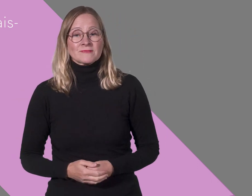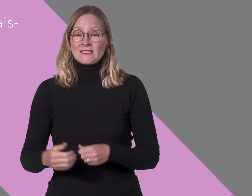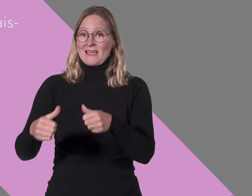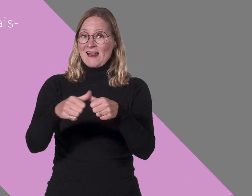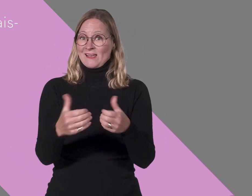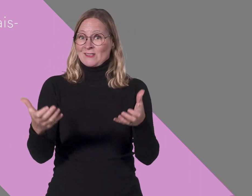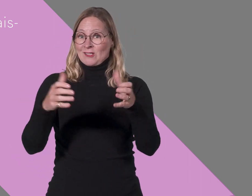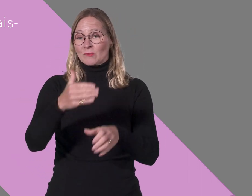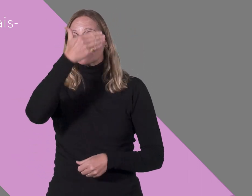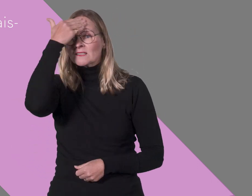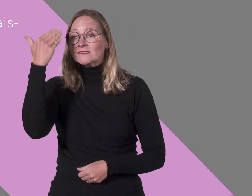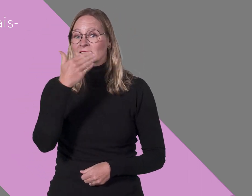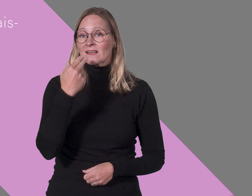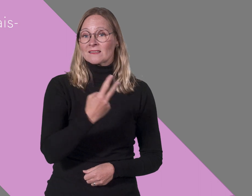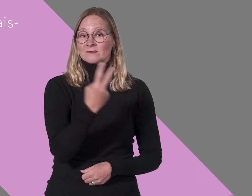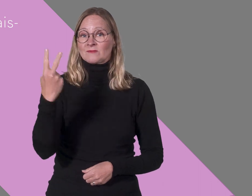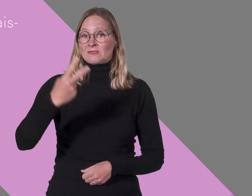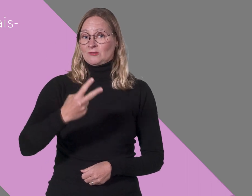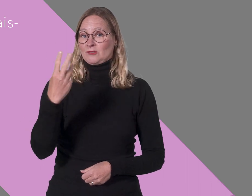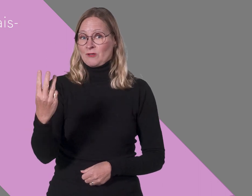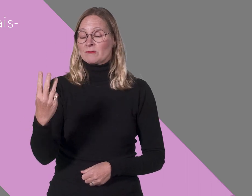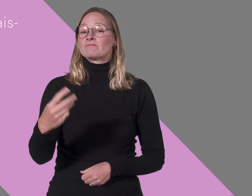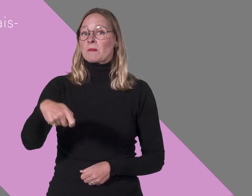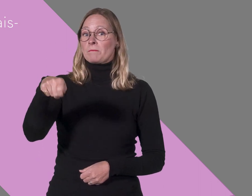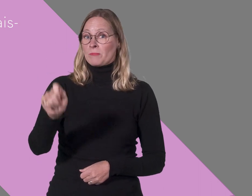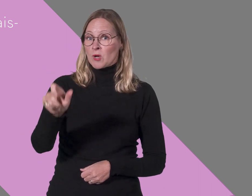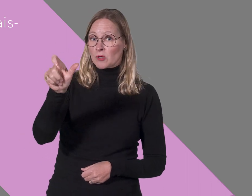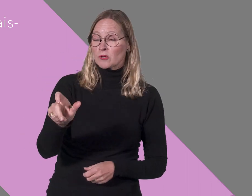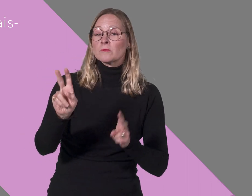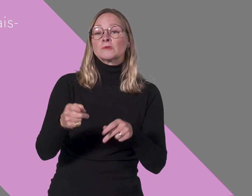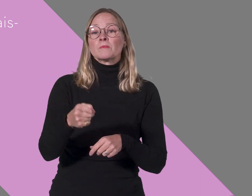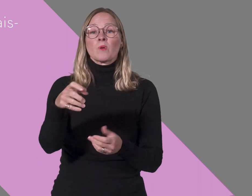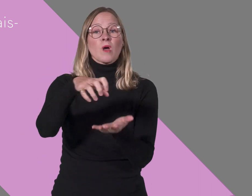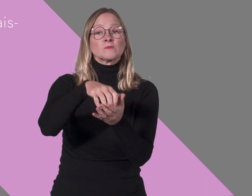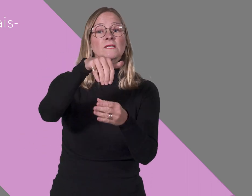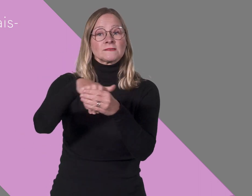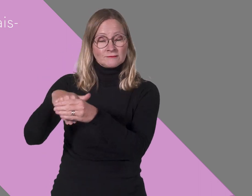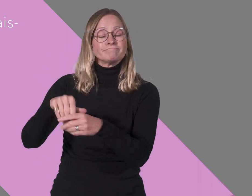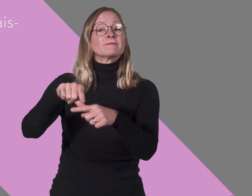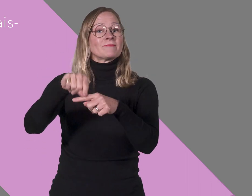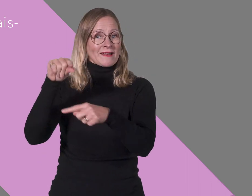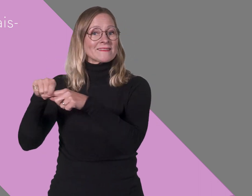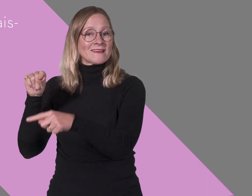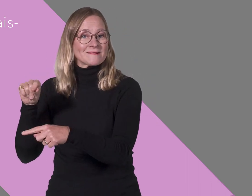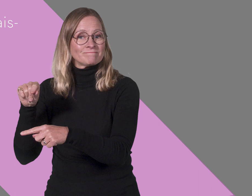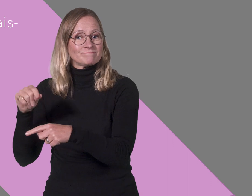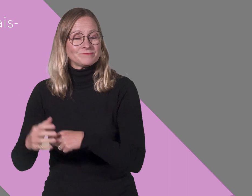Sekä puheenjohtaja että muut hallituksen jäsenet valitaan - liittokokouksessa kesällä 2023.